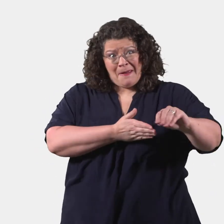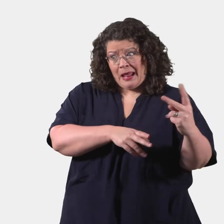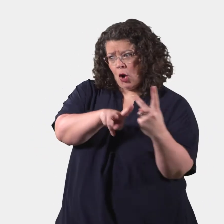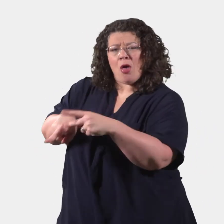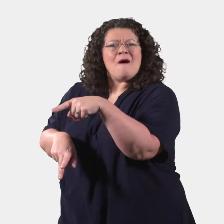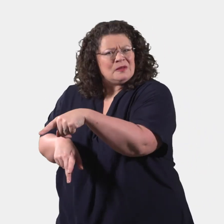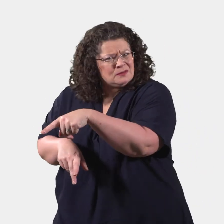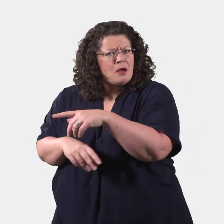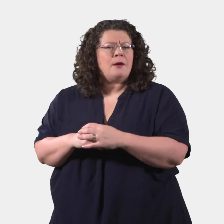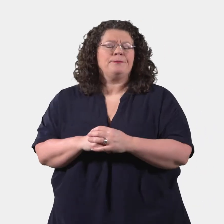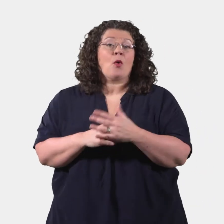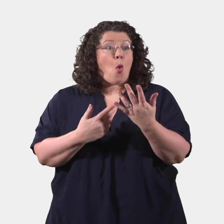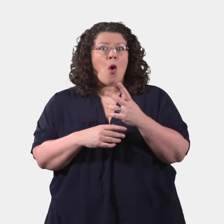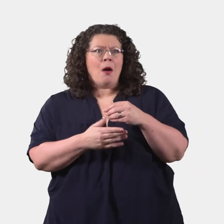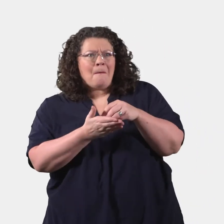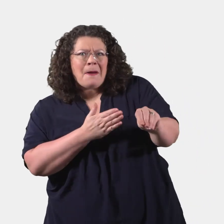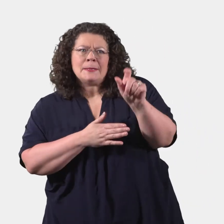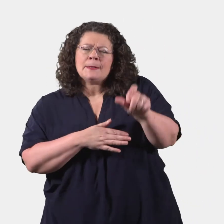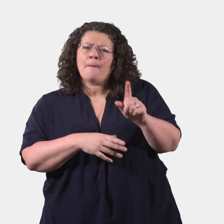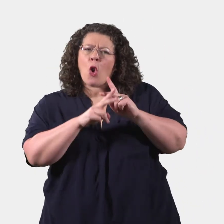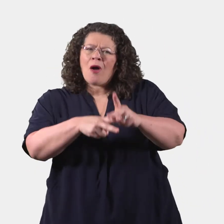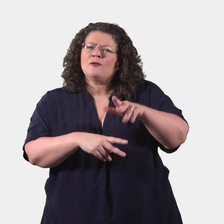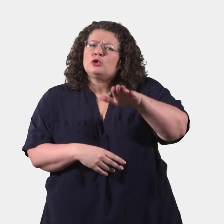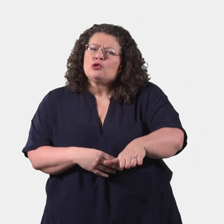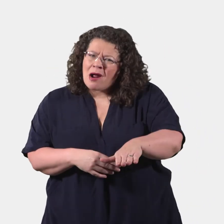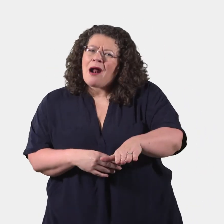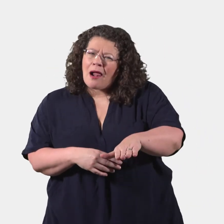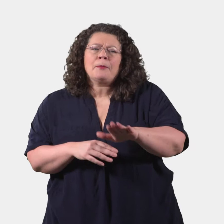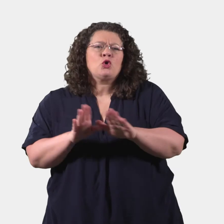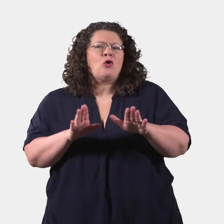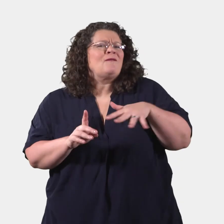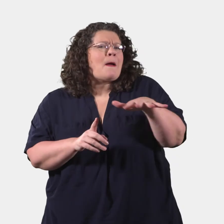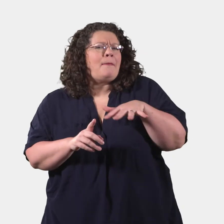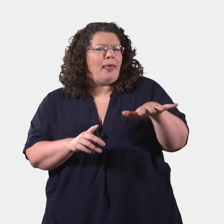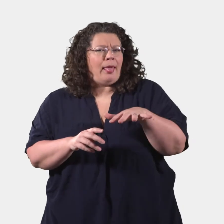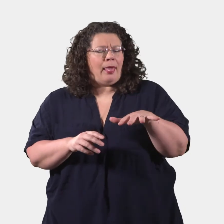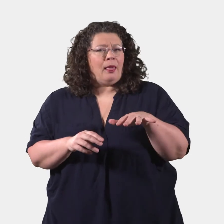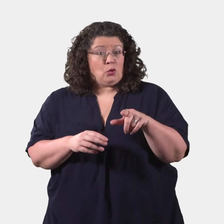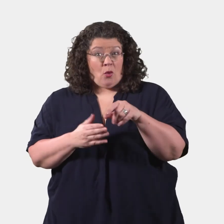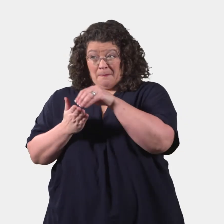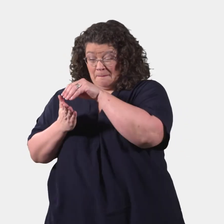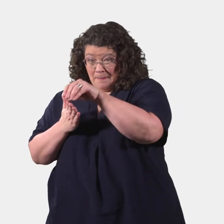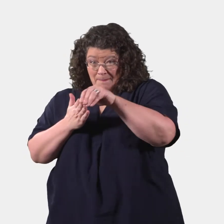Rhywun i roi gofal i blentyn dan 16 cyn belled â bod y person hwnnw ddim yn deulu.